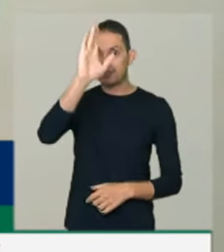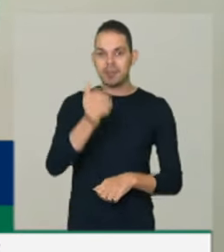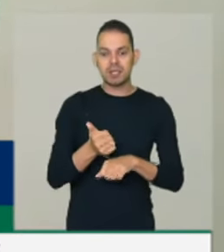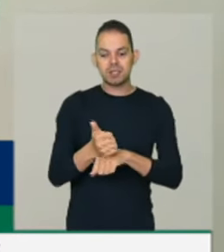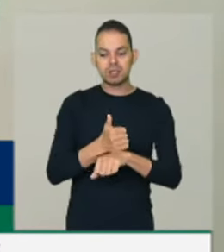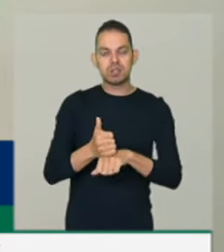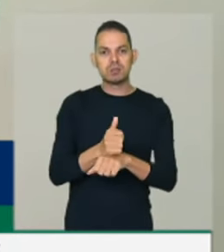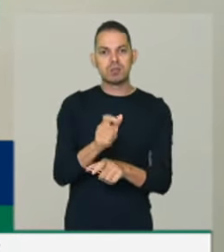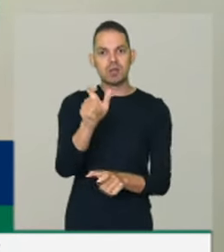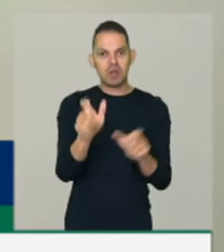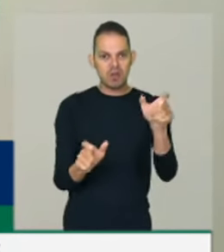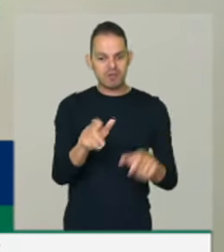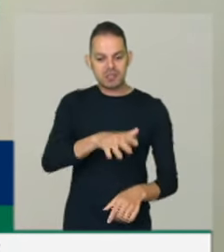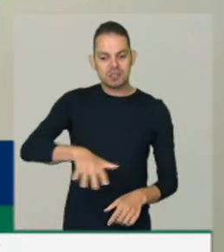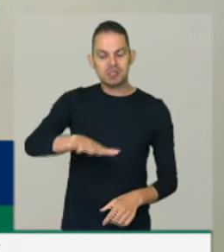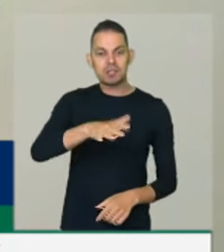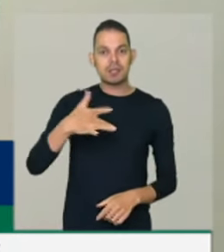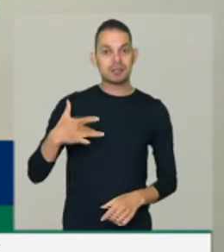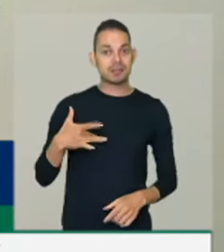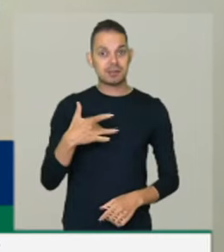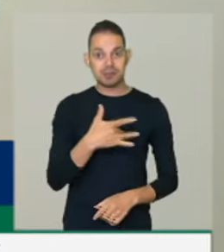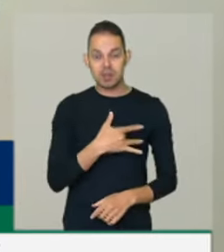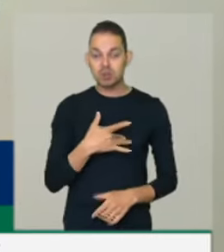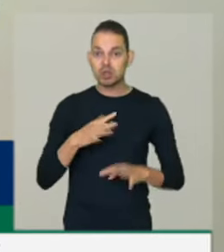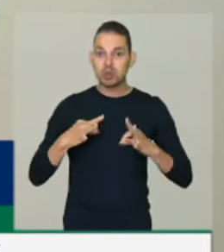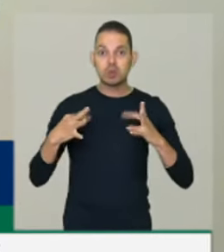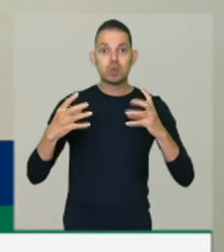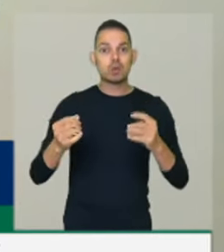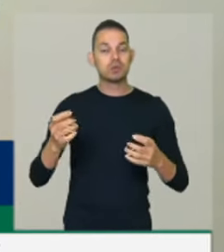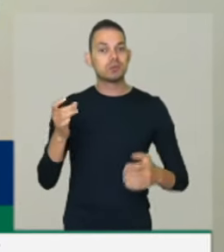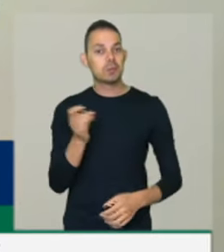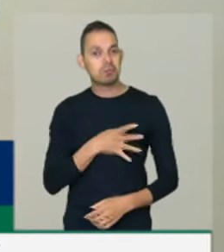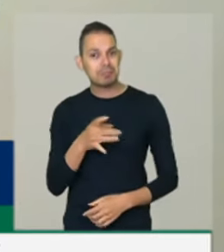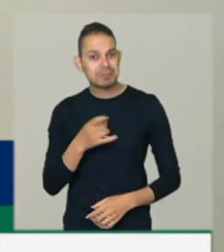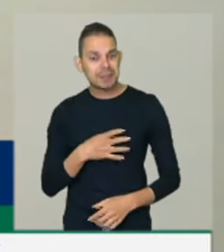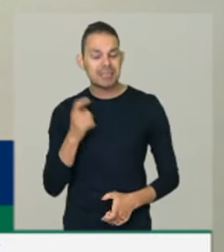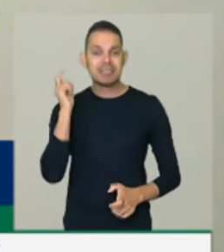DESESPERADOS EM PÂNICO PORQUE MUITAS VEZES NÃO SABEM MAIS O QUE FAZER. E NÓS TIVEMOS MUITAS FALHAS MESMO NO INÍCIO